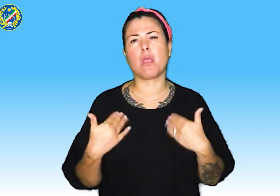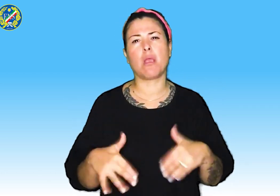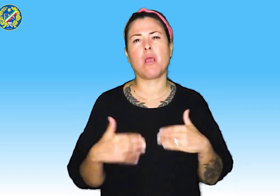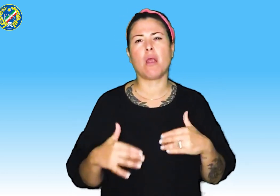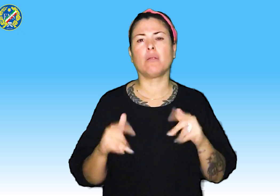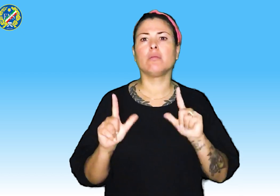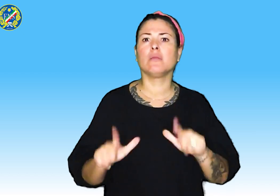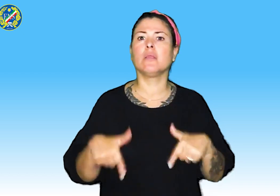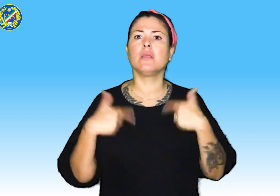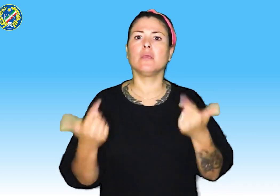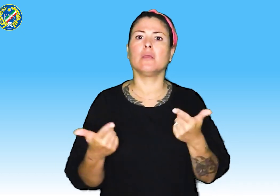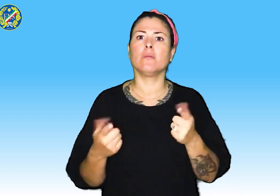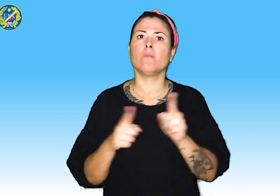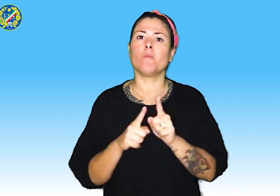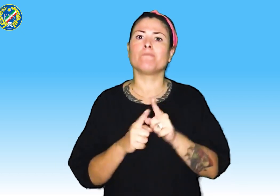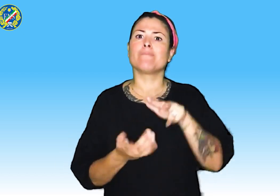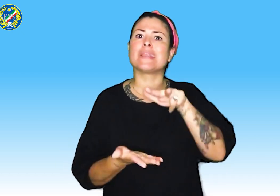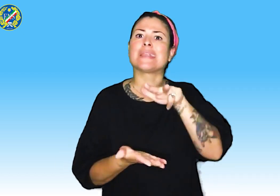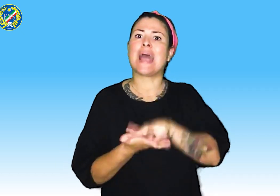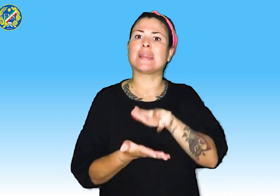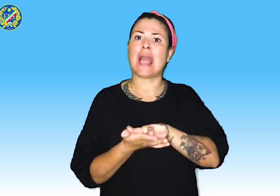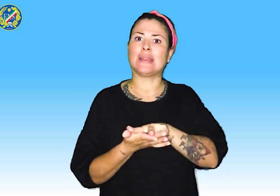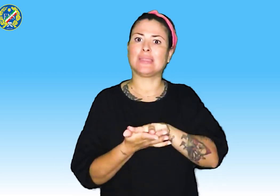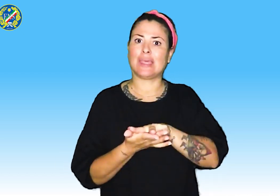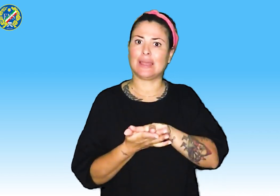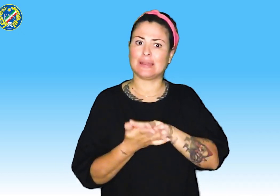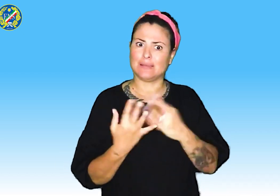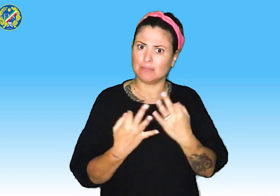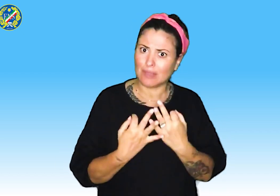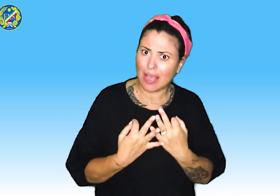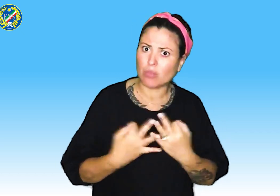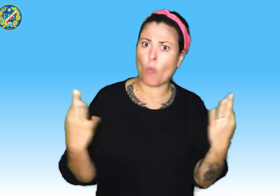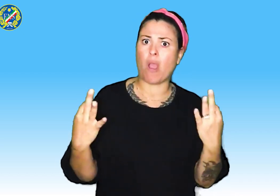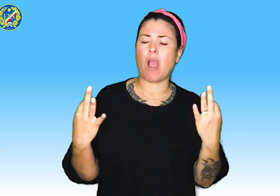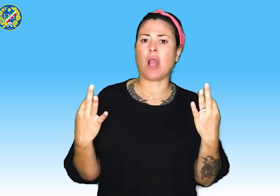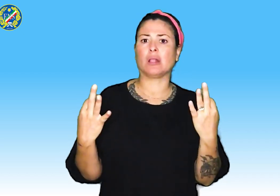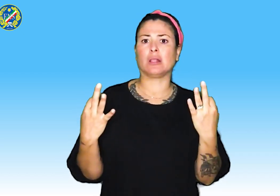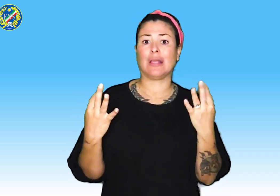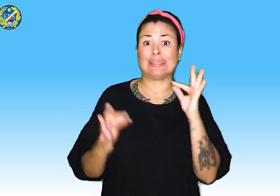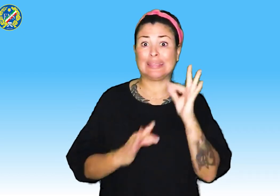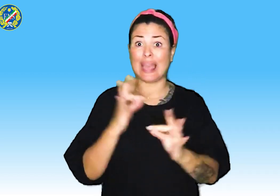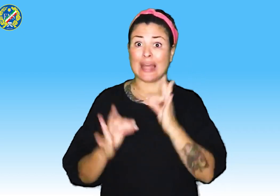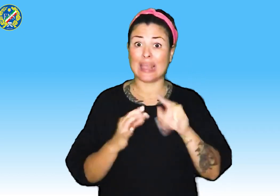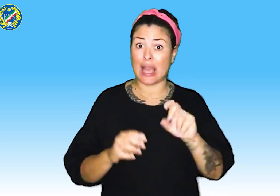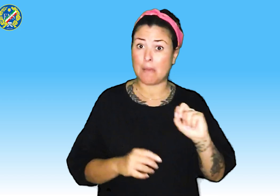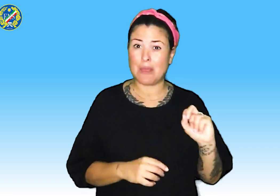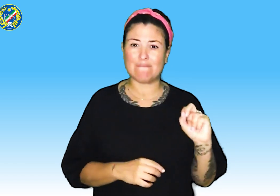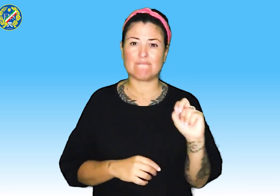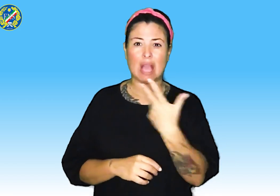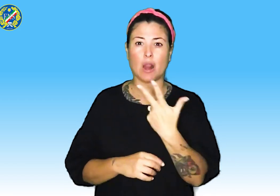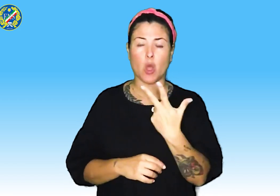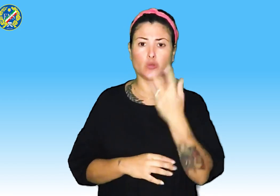per garantire un'adeguata e tempestiva terapia